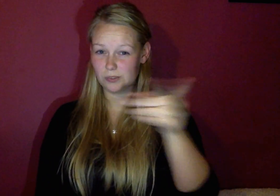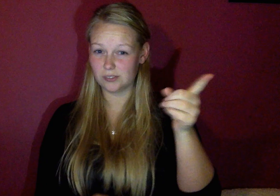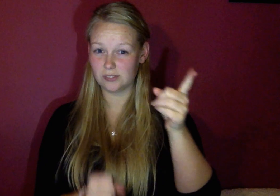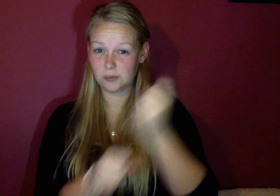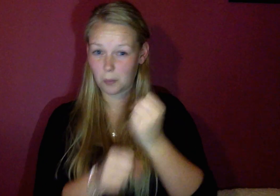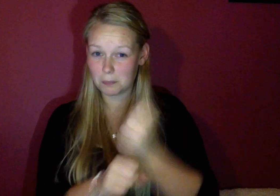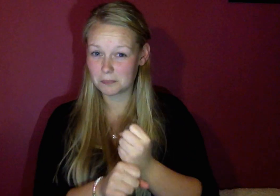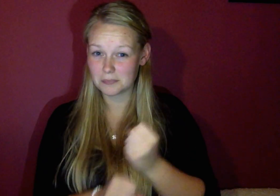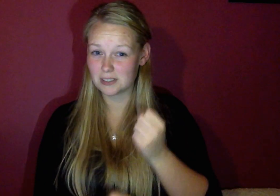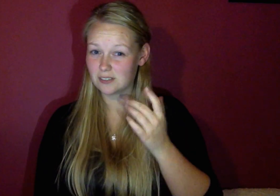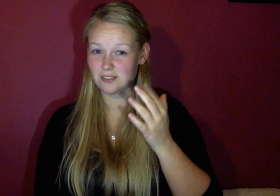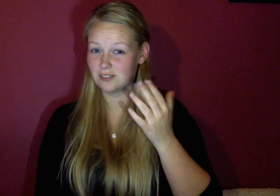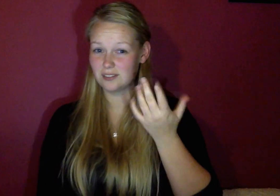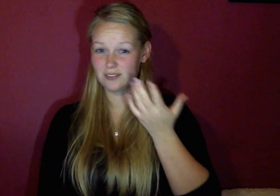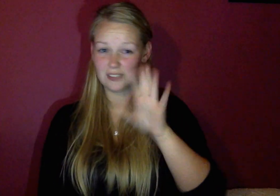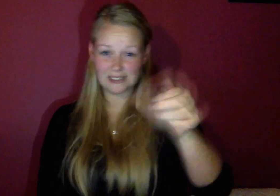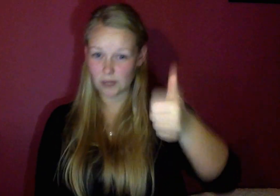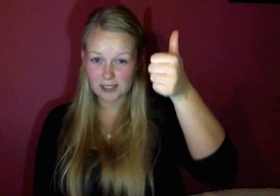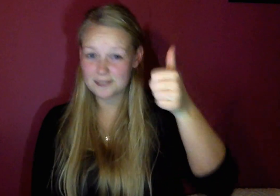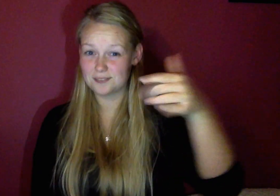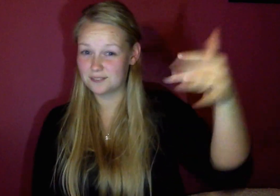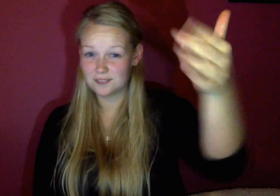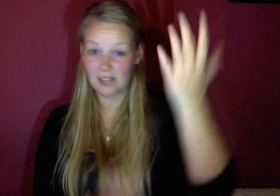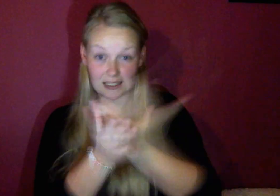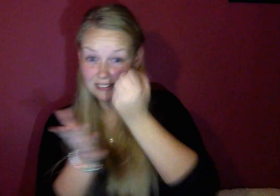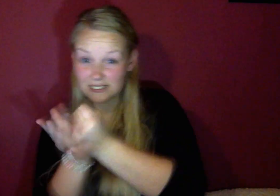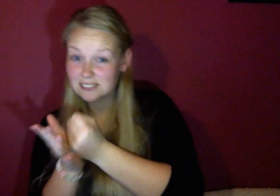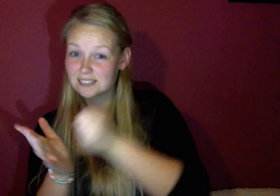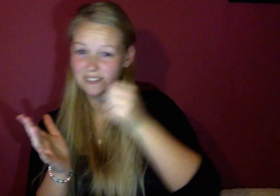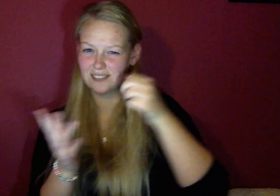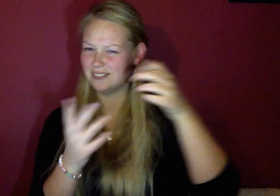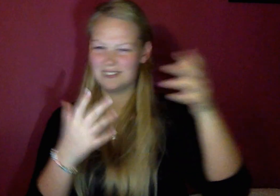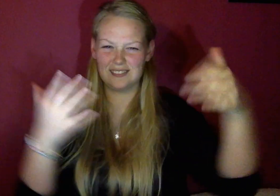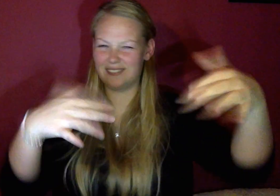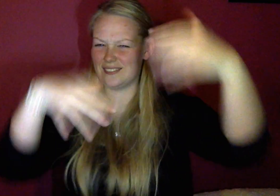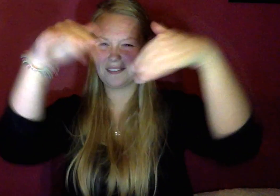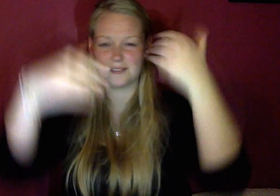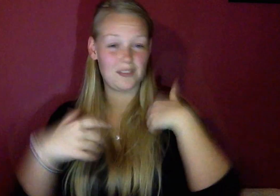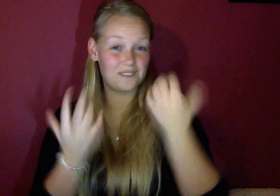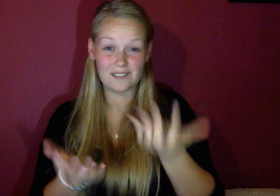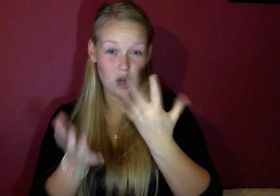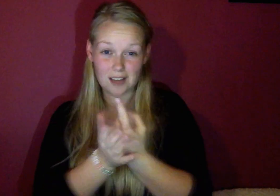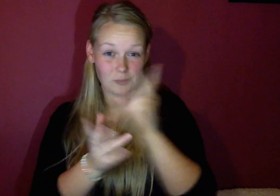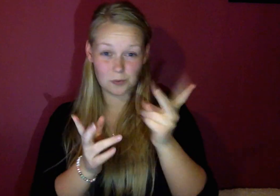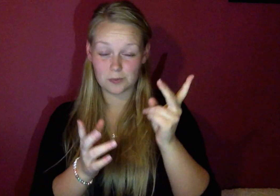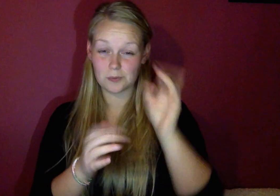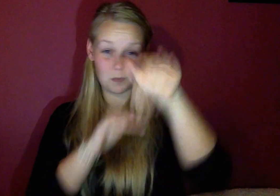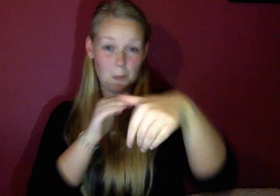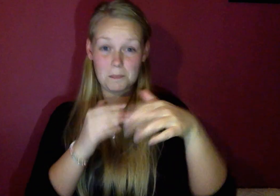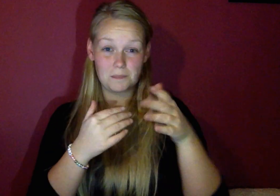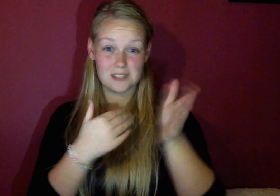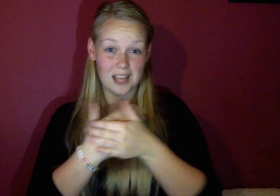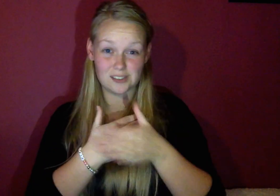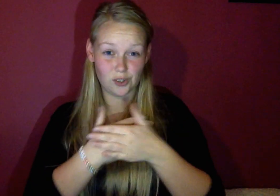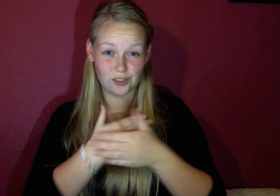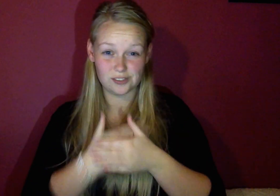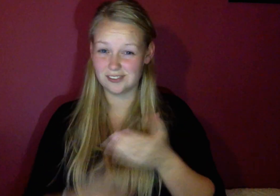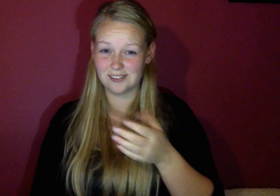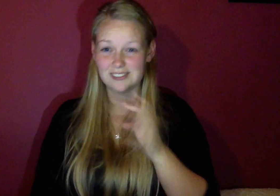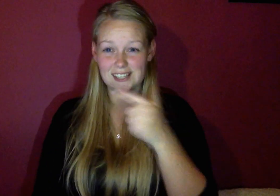Jag undrar hur de jobbar. Deras chefer... Landstinget? Jag vet inte vad som sker bakom stängda dörrar.